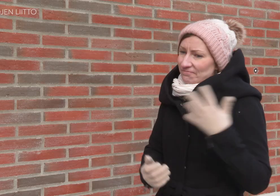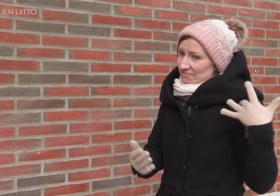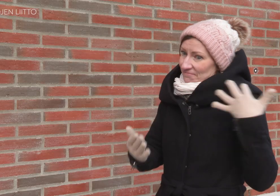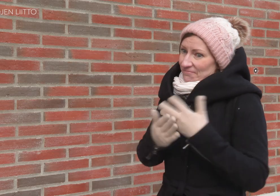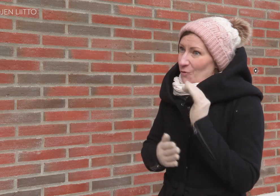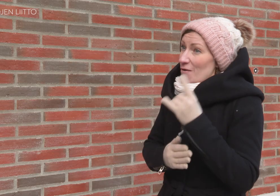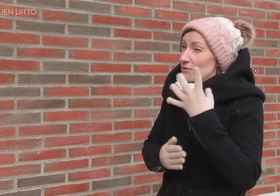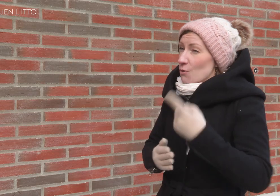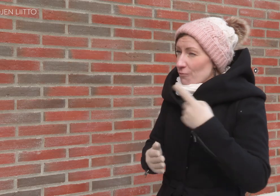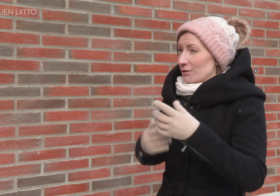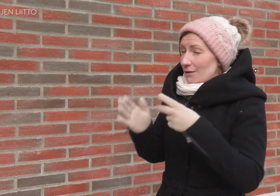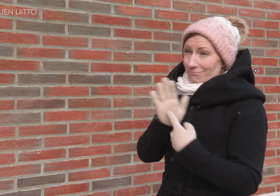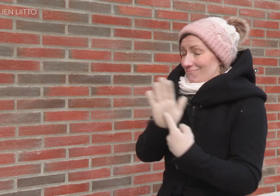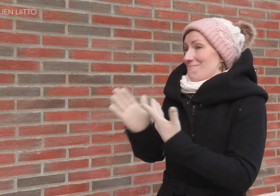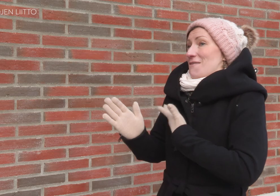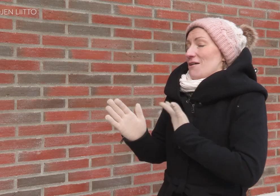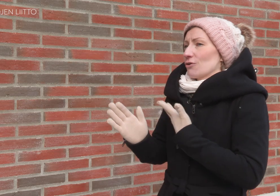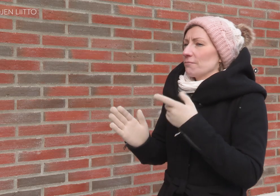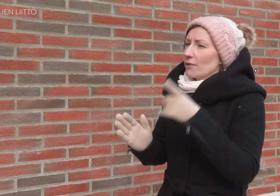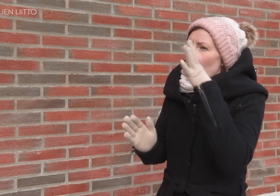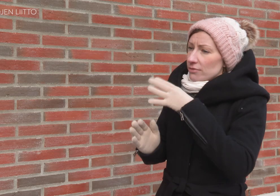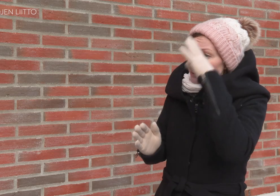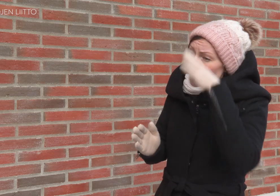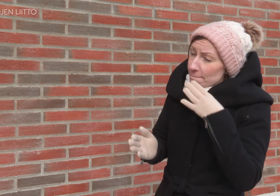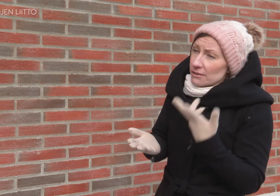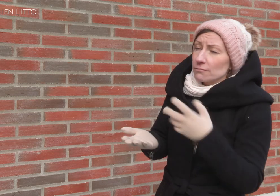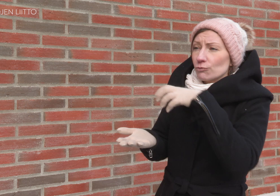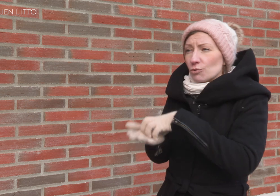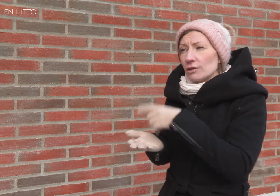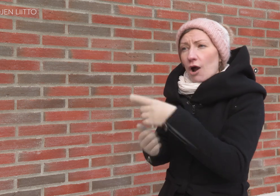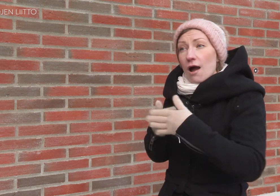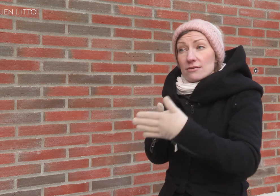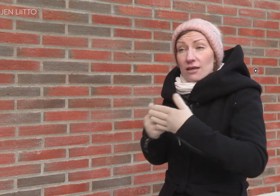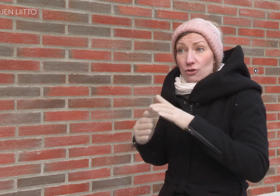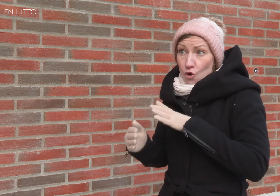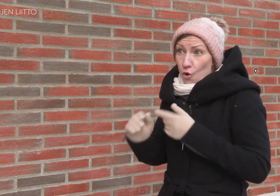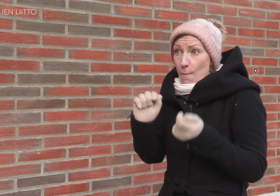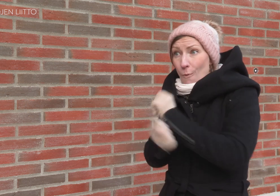Näihin yli 15 vuoteen on mahtunut paljon kaikenlaista. Ovatko ihmisten tai valtion asenteet viittomakieltä kohtaan -